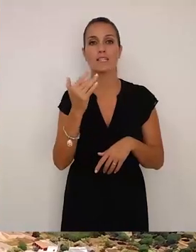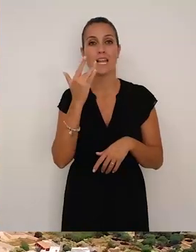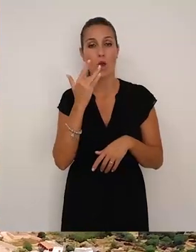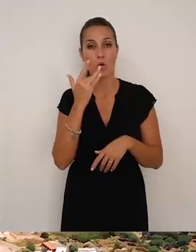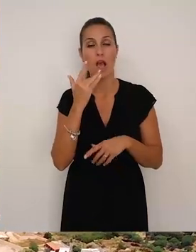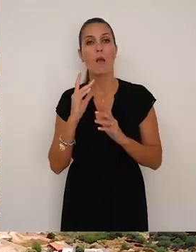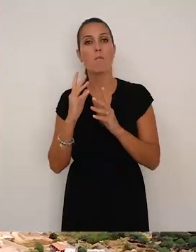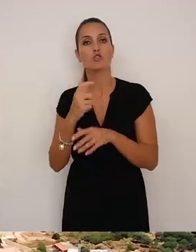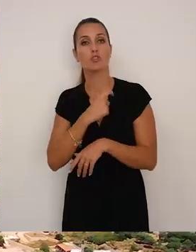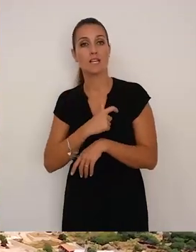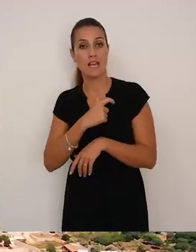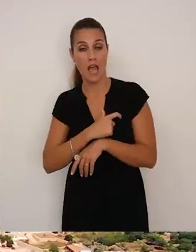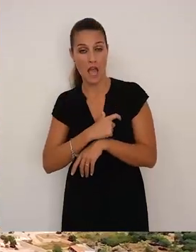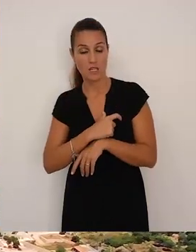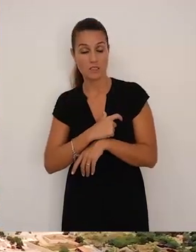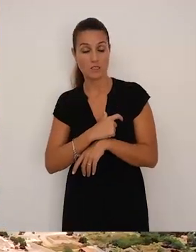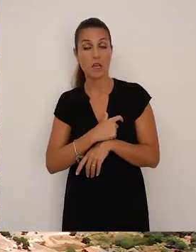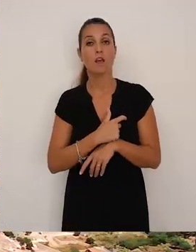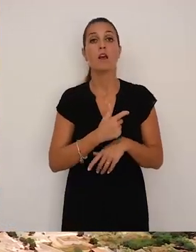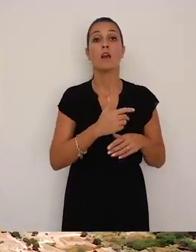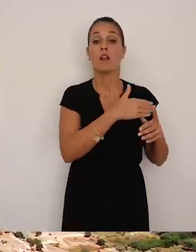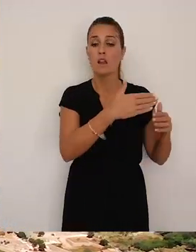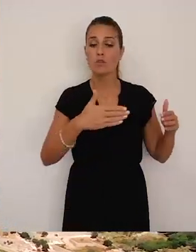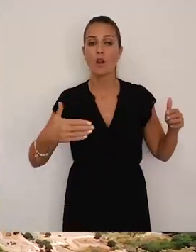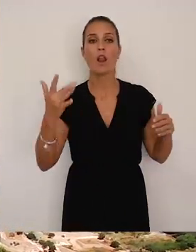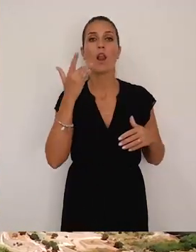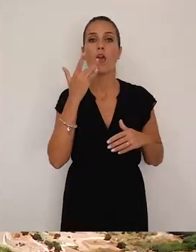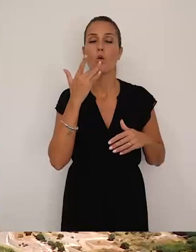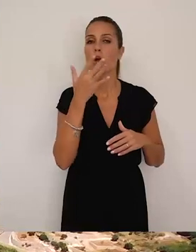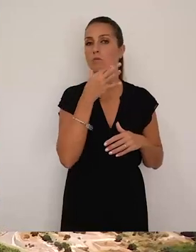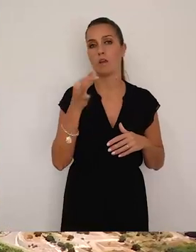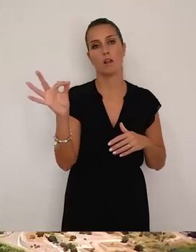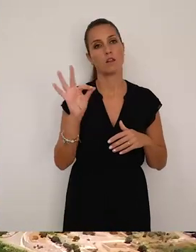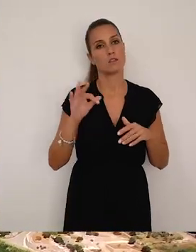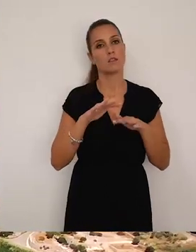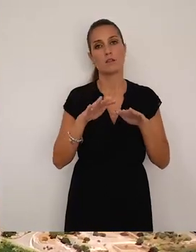di Tricase, il litorale leucano racchiude una magnifica bellezza paesaggistica, tappa